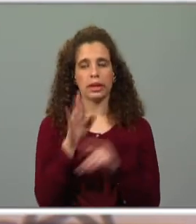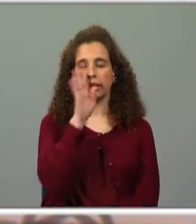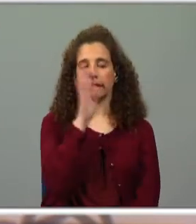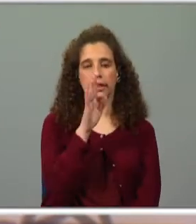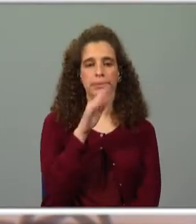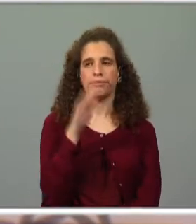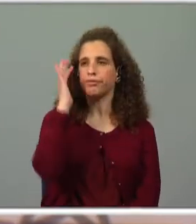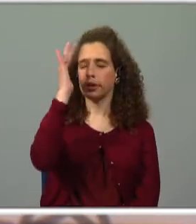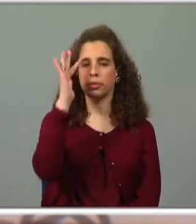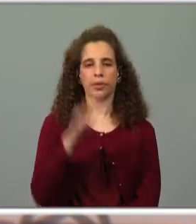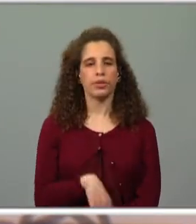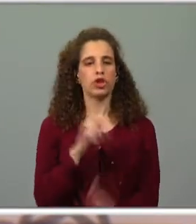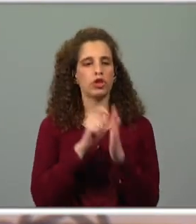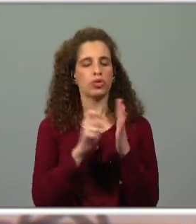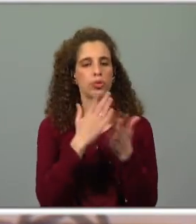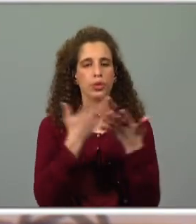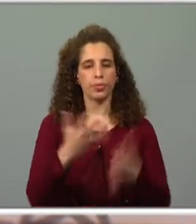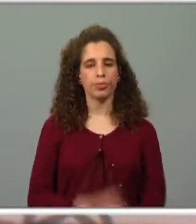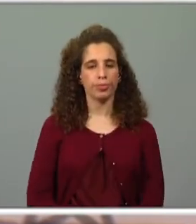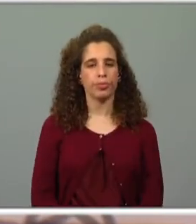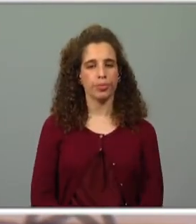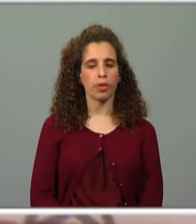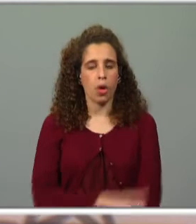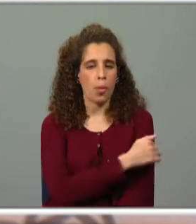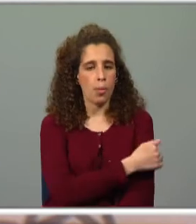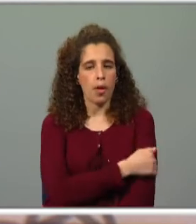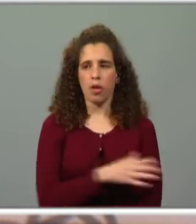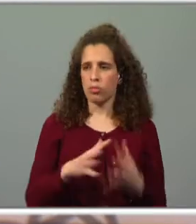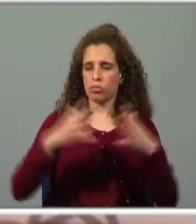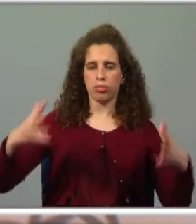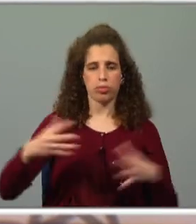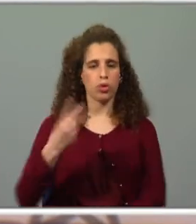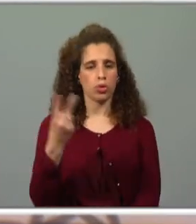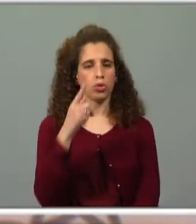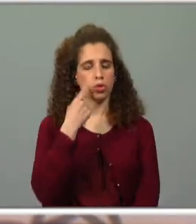tivéssemos imagina escrevemos só assim era uma casa muito grande com 2 - A 我們曾想像我們是這樣寫的這是一個非常大的房子，有 2 - A